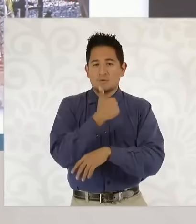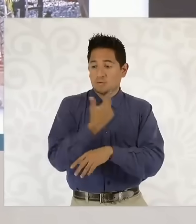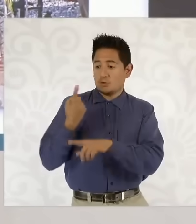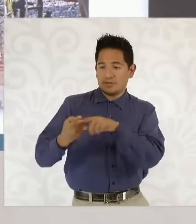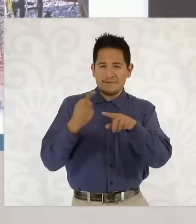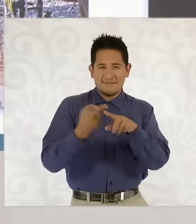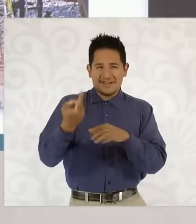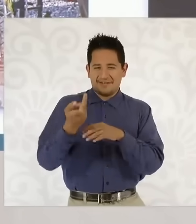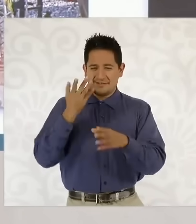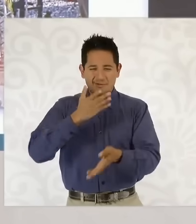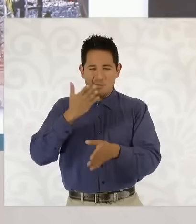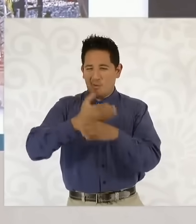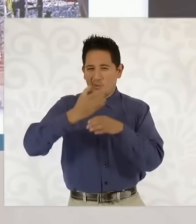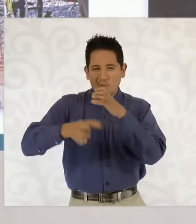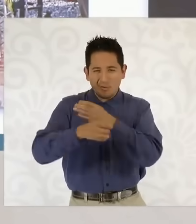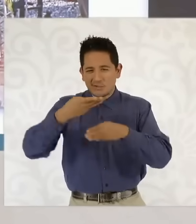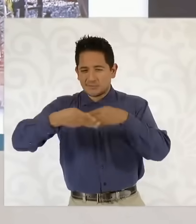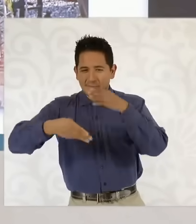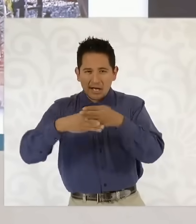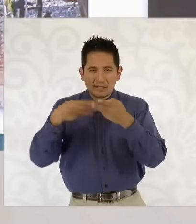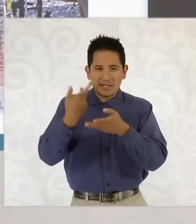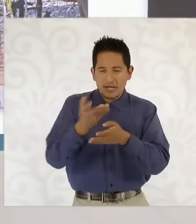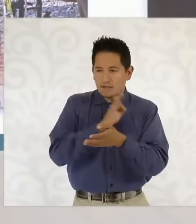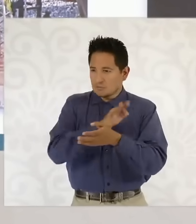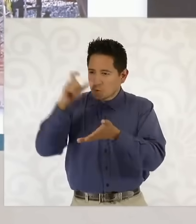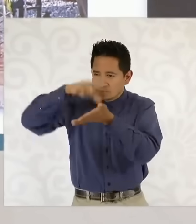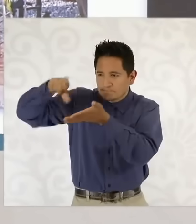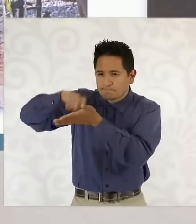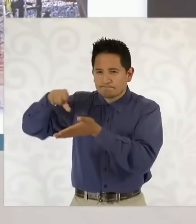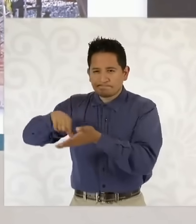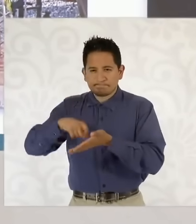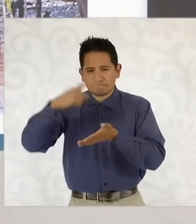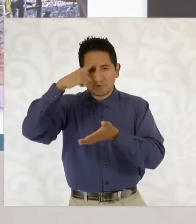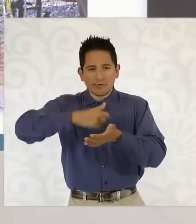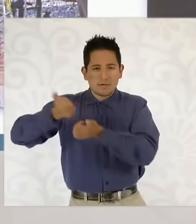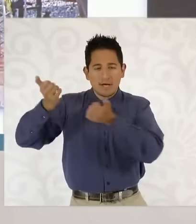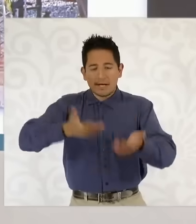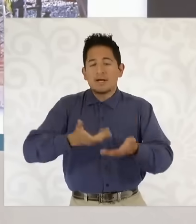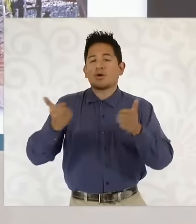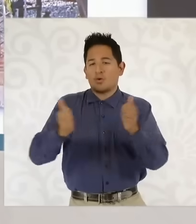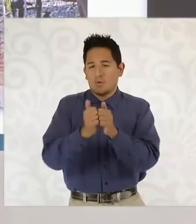y control, modernizando y haciendo todo este tipo de cuestiones en de última tecnología.